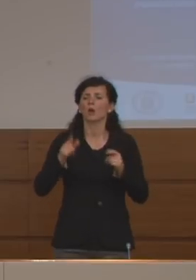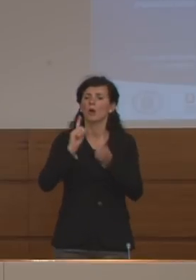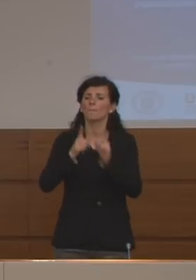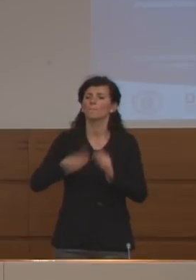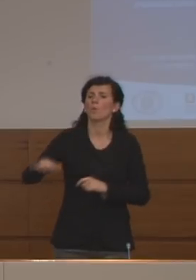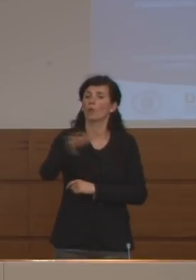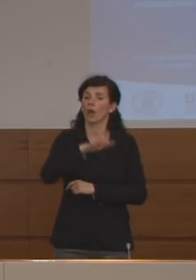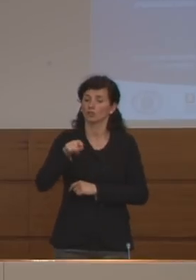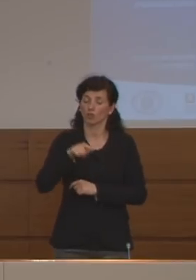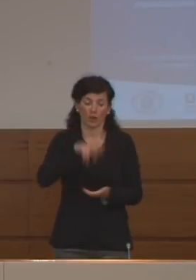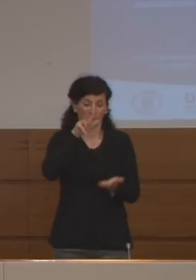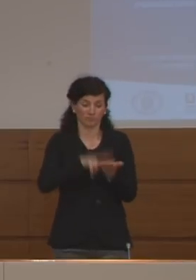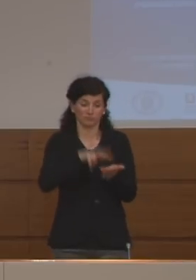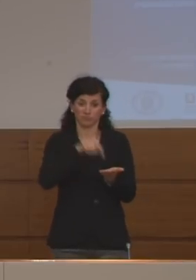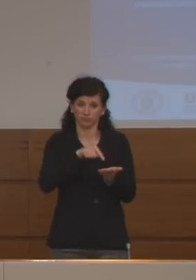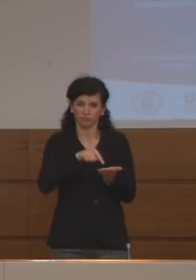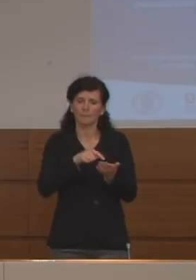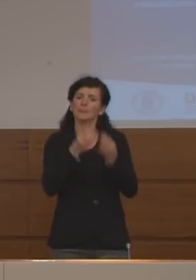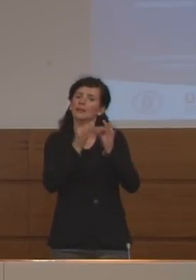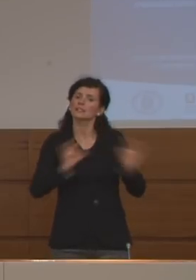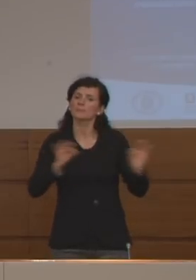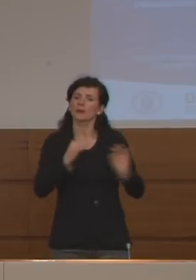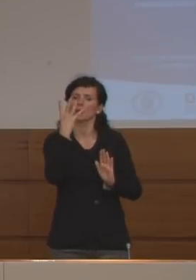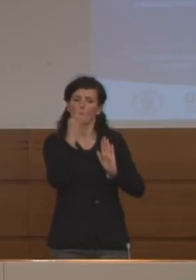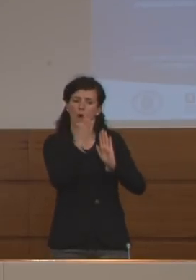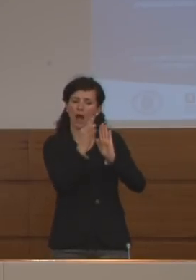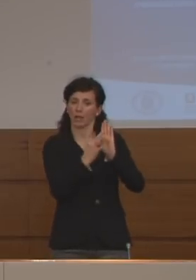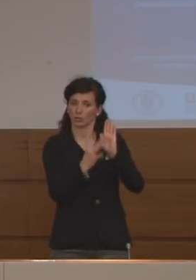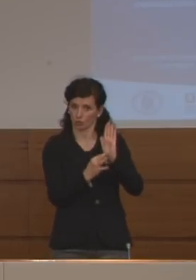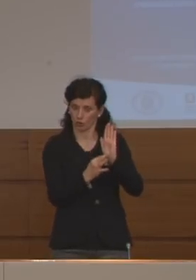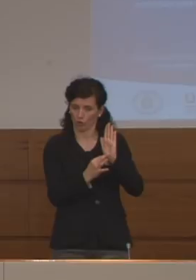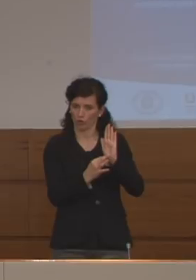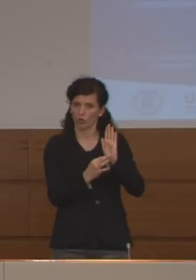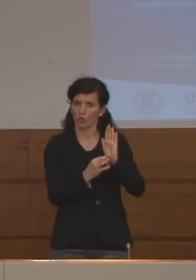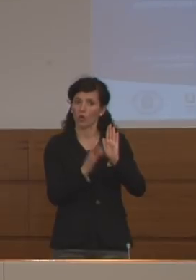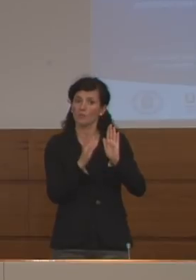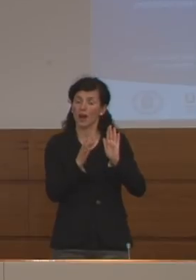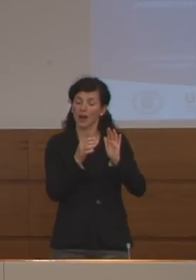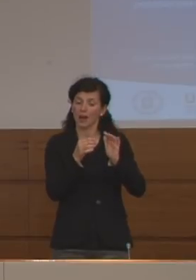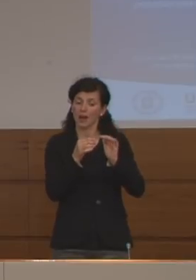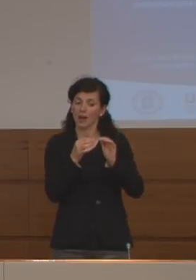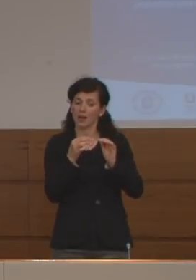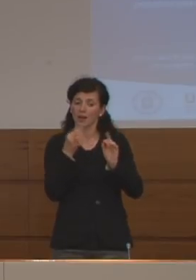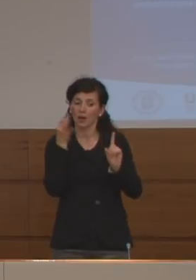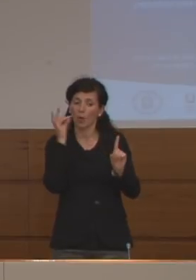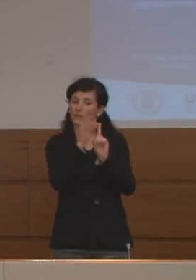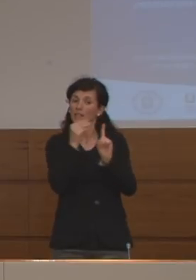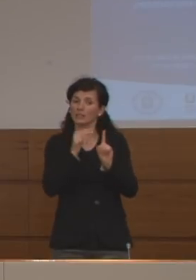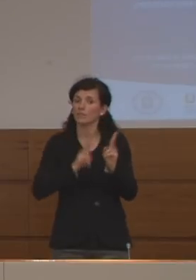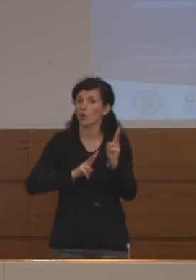avverrà sulla base di quattro criteri e avrà una valenza nazionale. Volevo capire un attimo, quindi, se questo campione di popolazione è stato